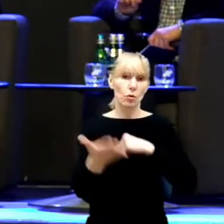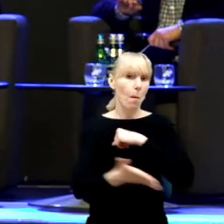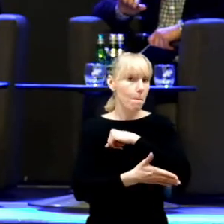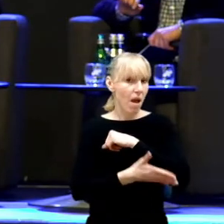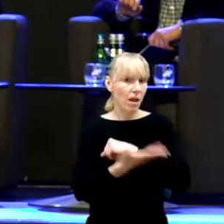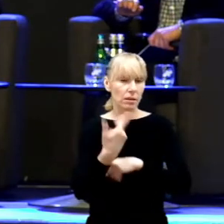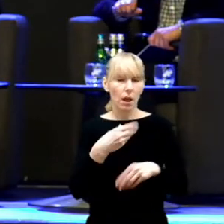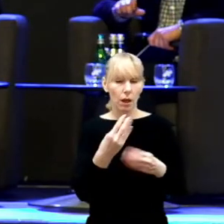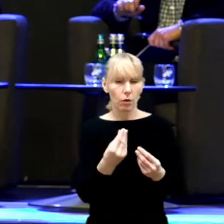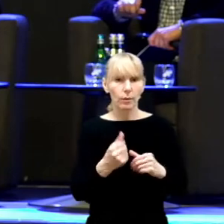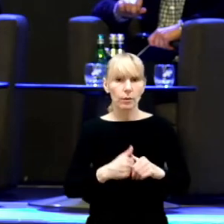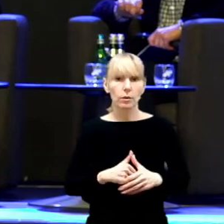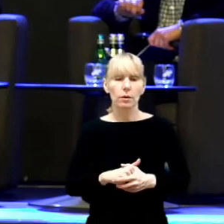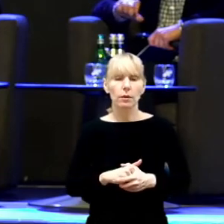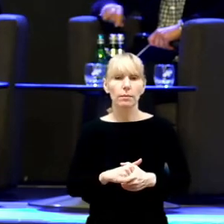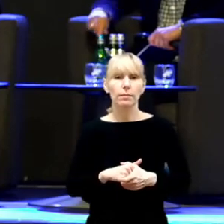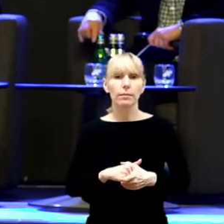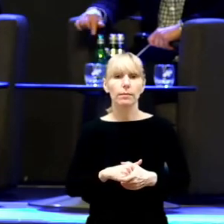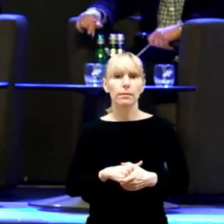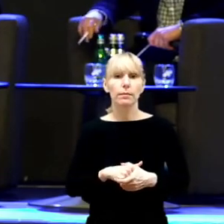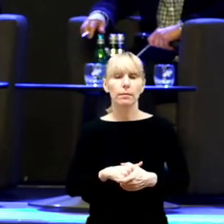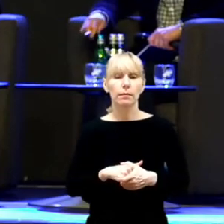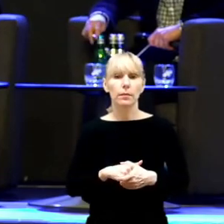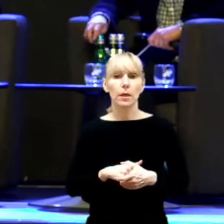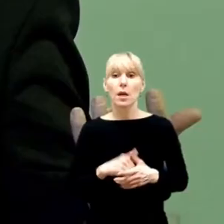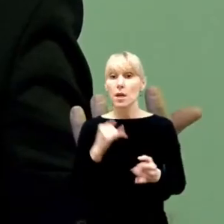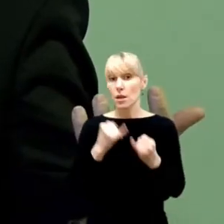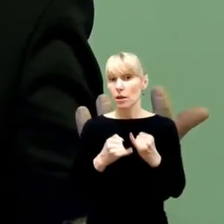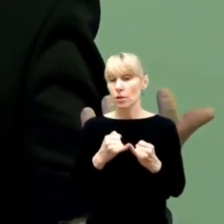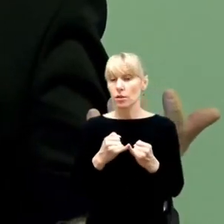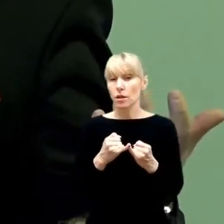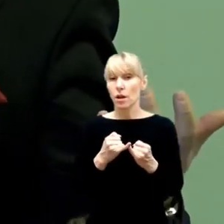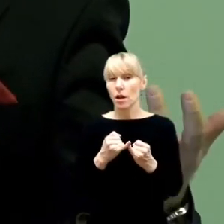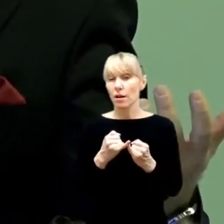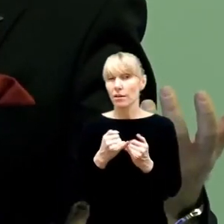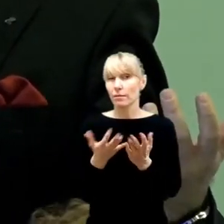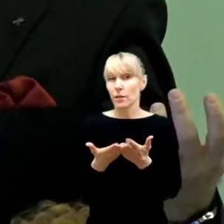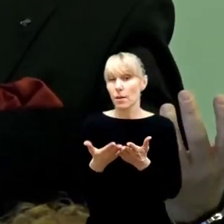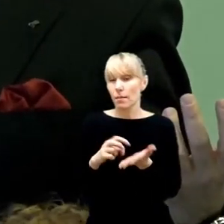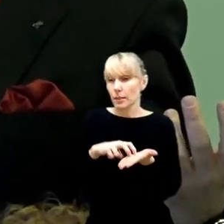I myślę, że gdybyśmy się cofnęli te 30 lat wstecz i popatrzyli na naszą